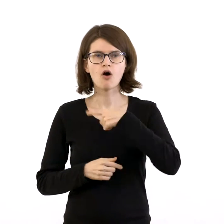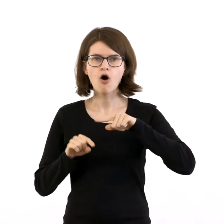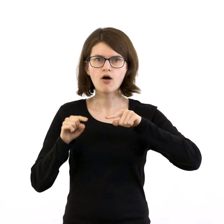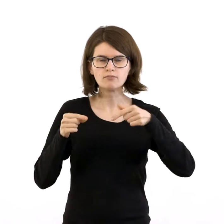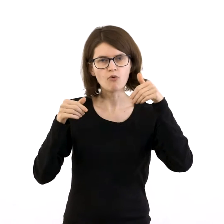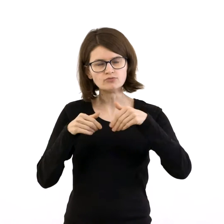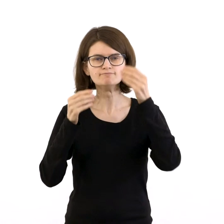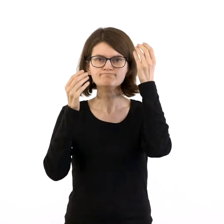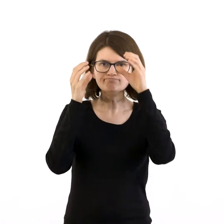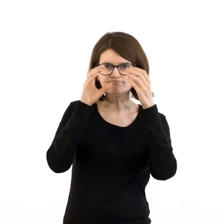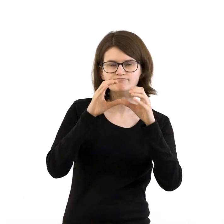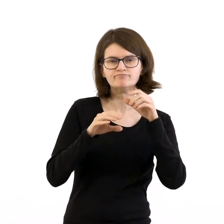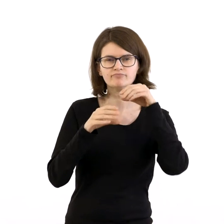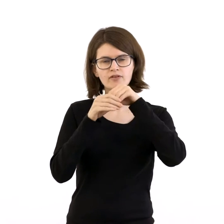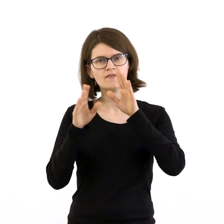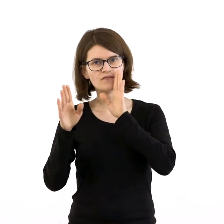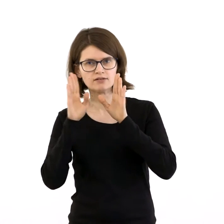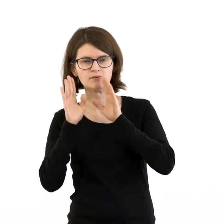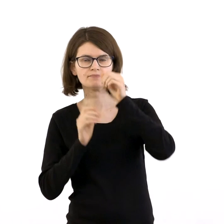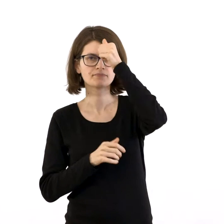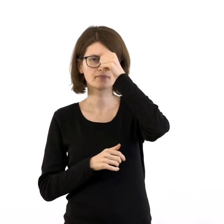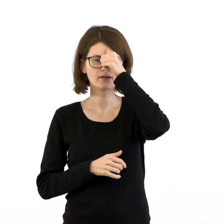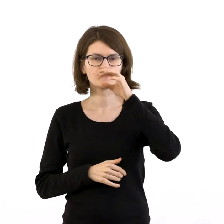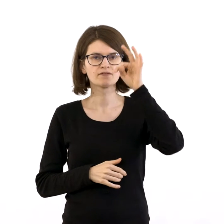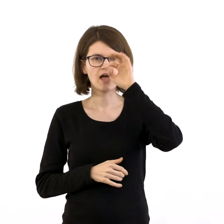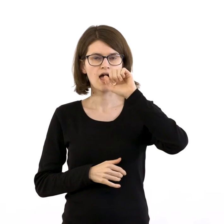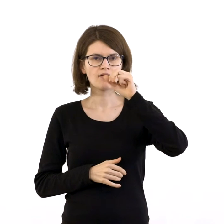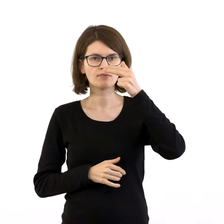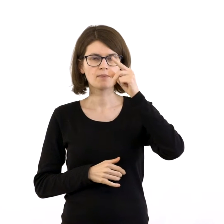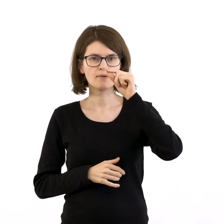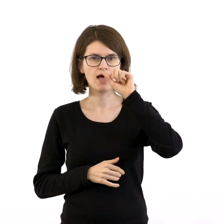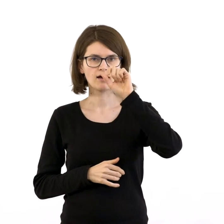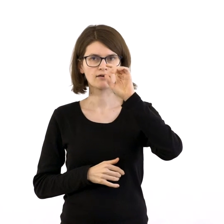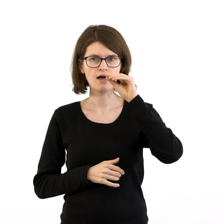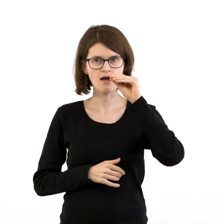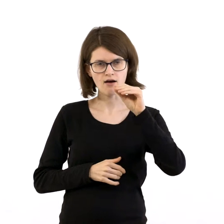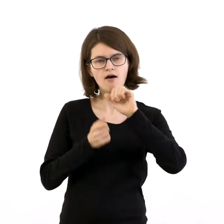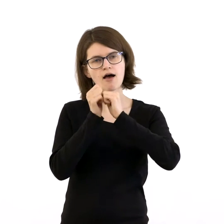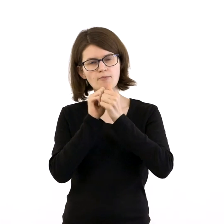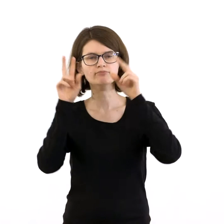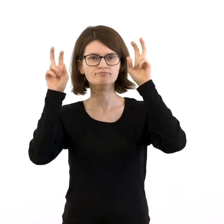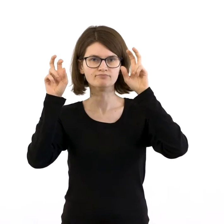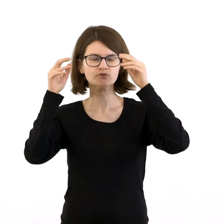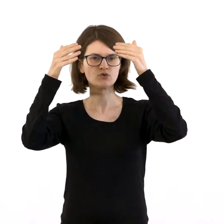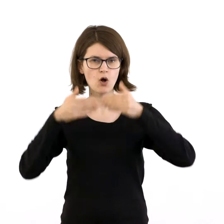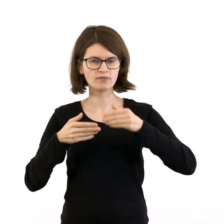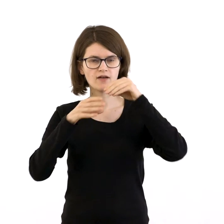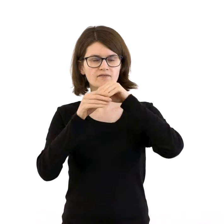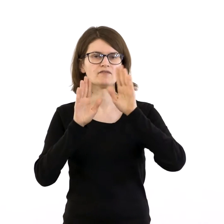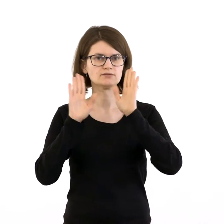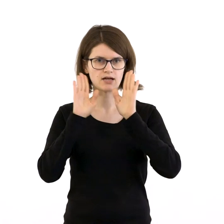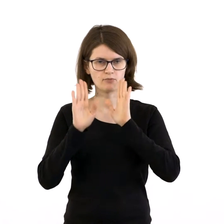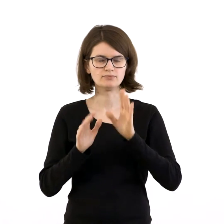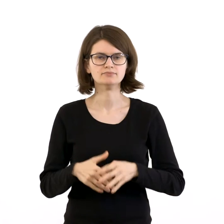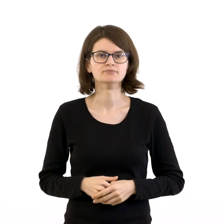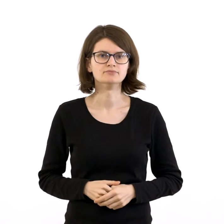Organizacja może prowadzić na Facebooku fanpage (pisany często błędnie jako funpage), coraz częściej funkcjonujący pod pojęciem „strona na Facebooku”.